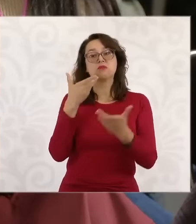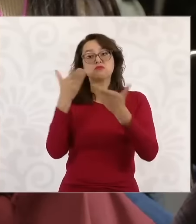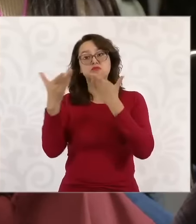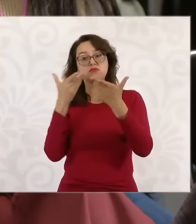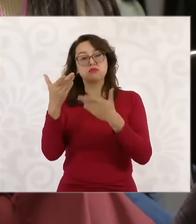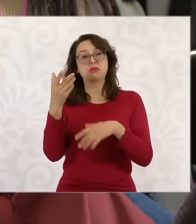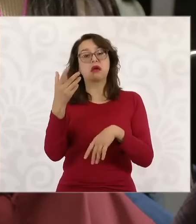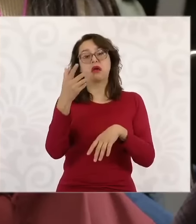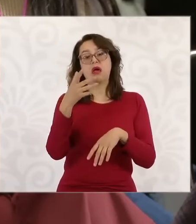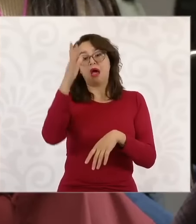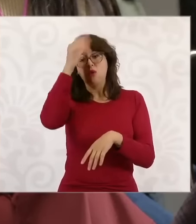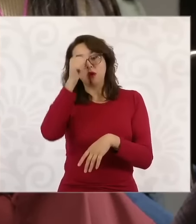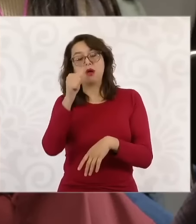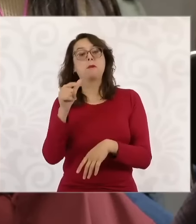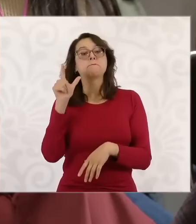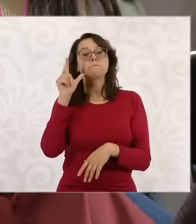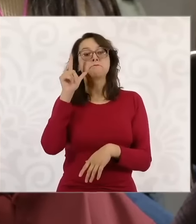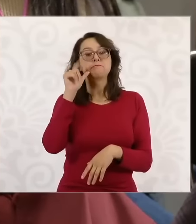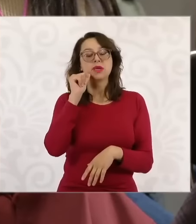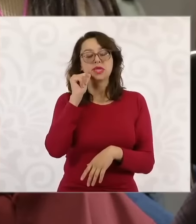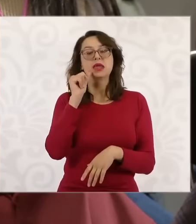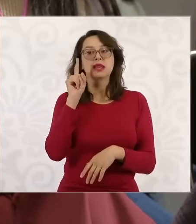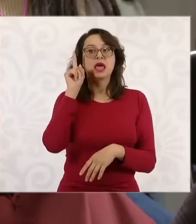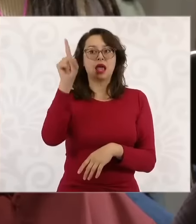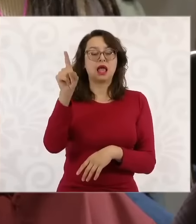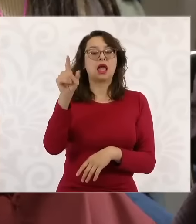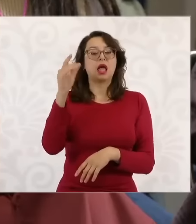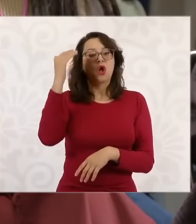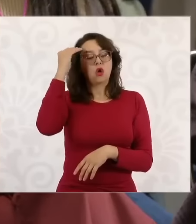tienen una reunión el día de mañana en la cumbre de la PEC allá en Corea del Sur. Eh,